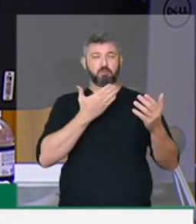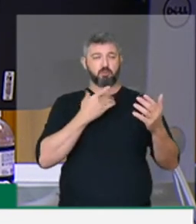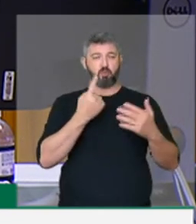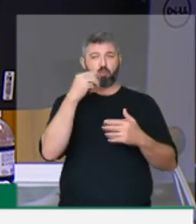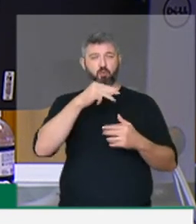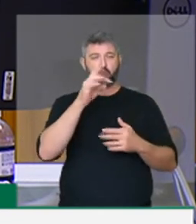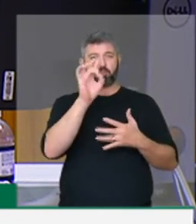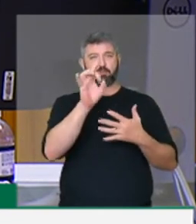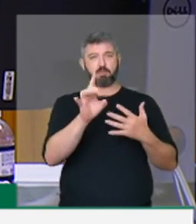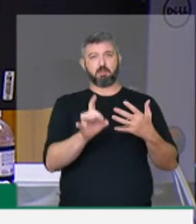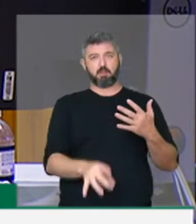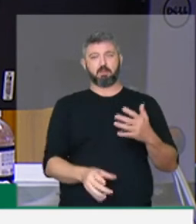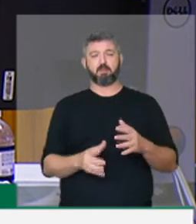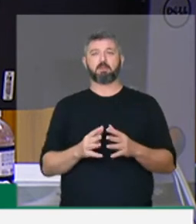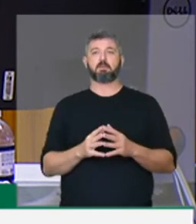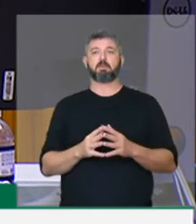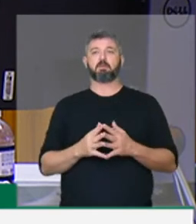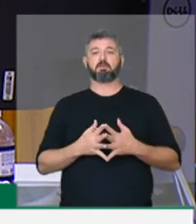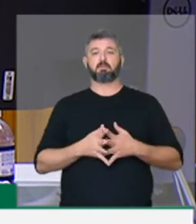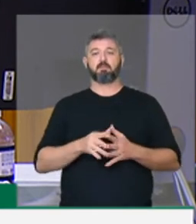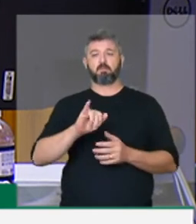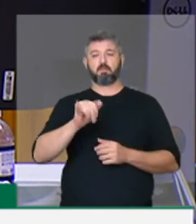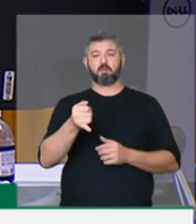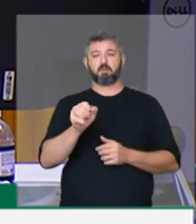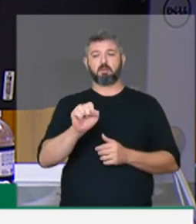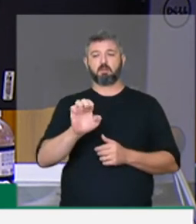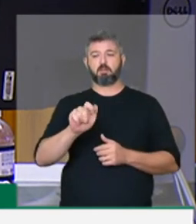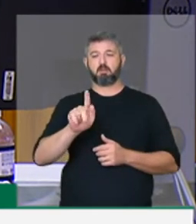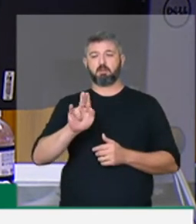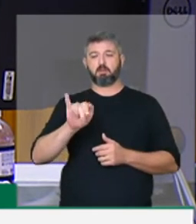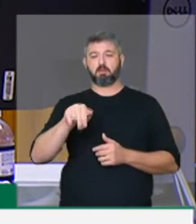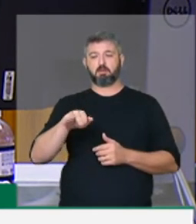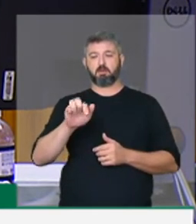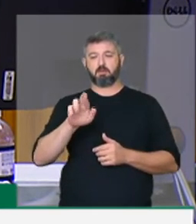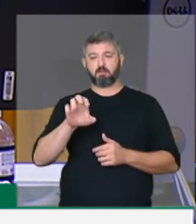ALGUNS PEDIDOS DE UM MINUTO PRA OUVIR. DEPUTADO ZÉ GUIMARÃES ERA PEDIDO DE UM MINUTO PRA FALAR? É QUE EU